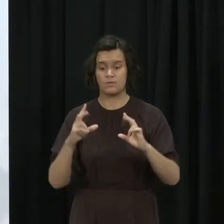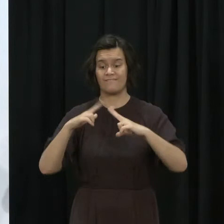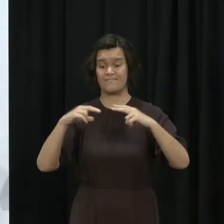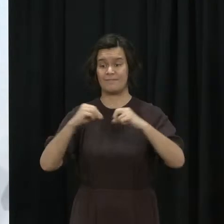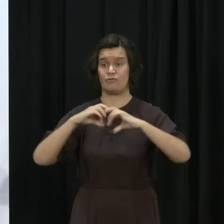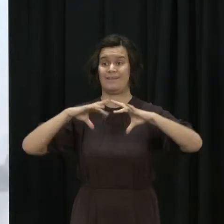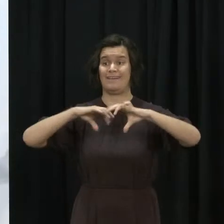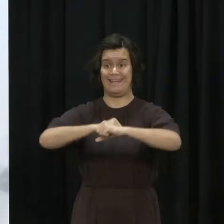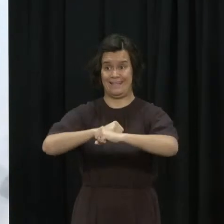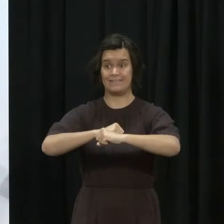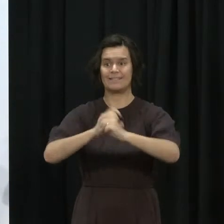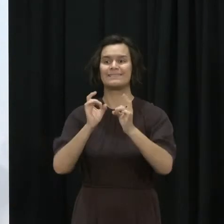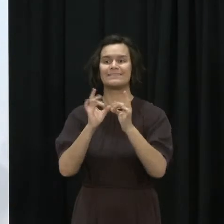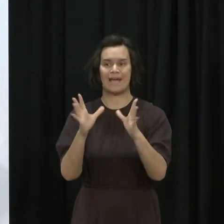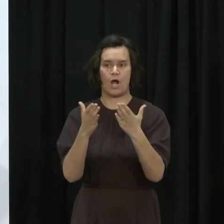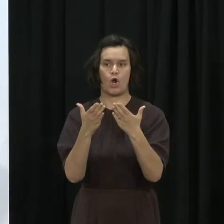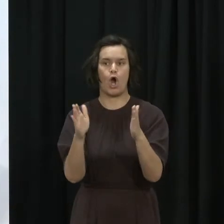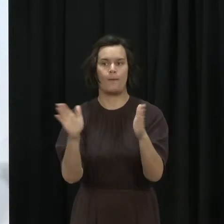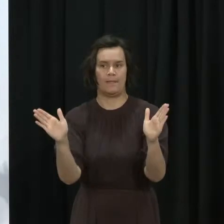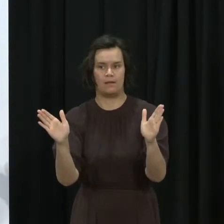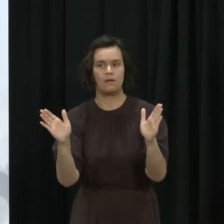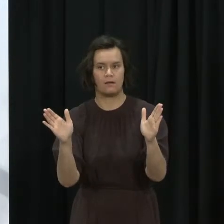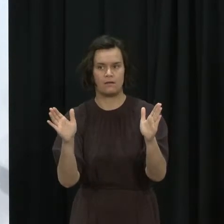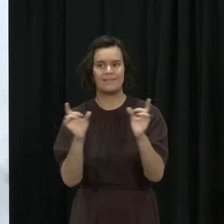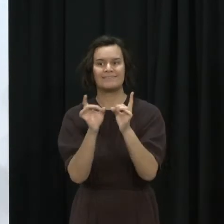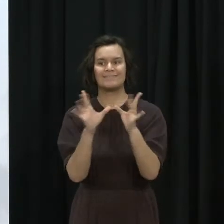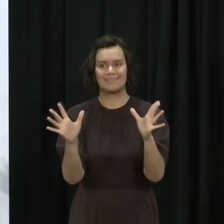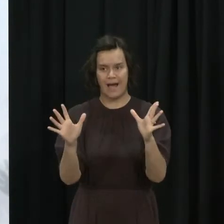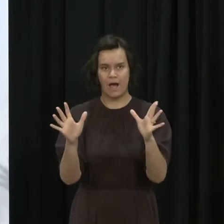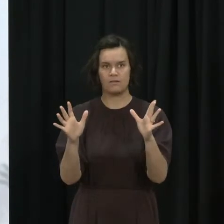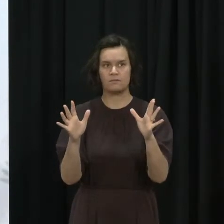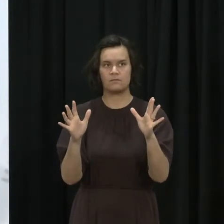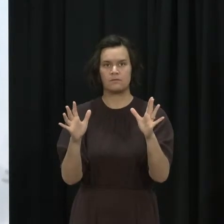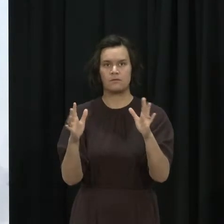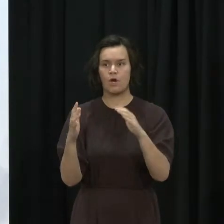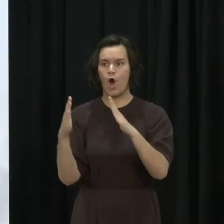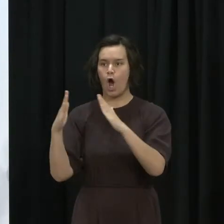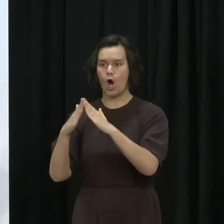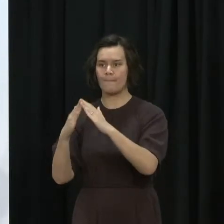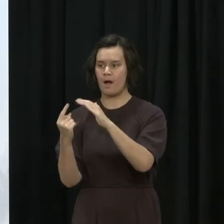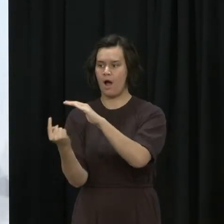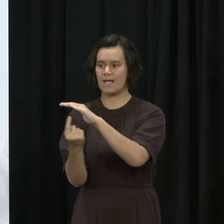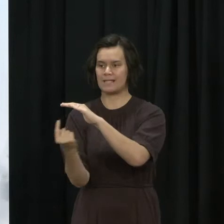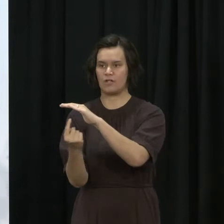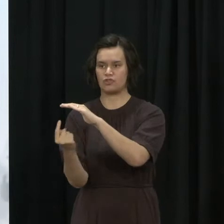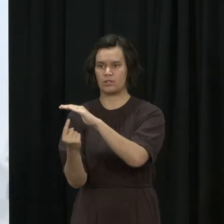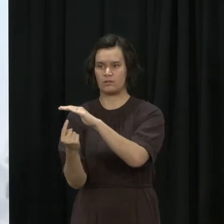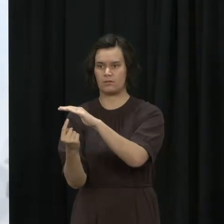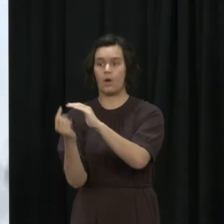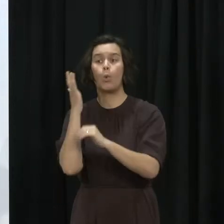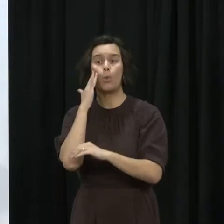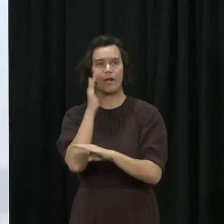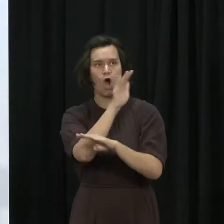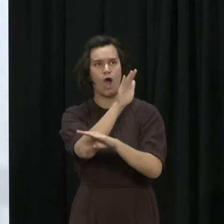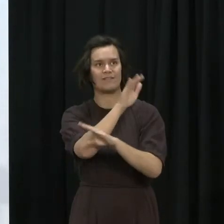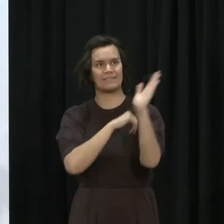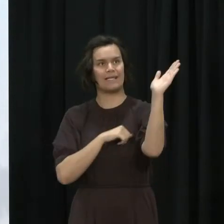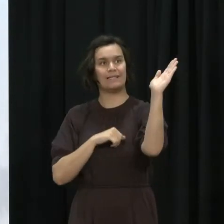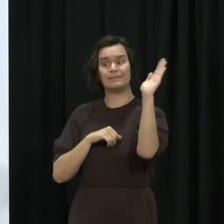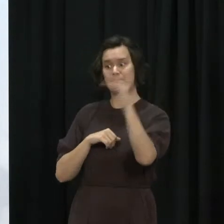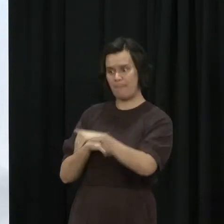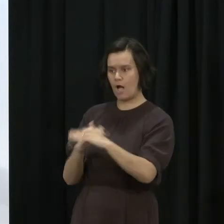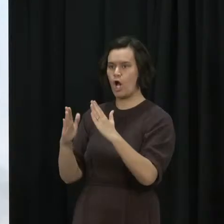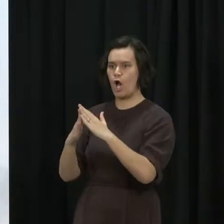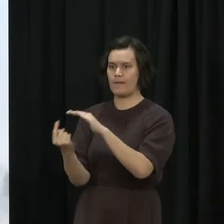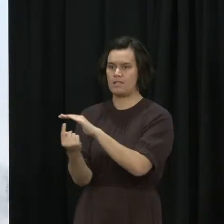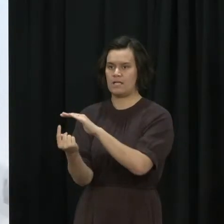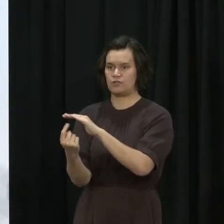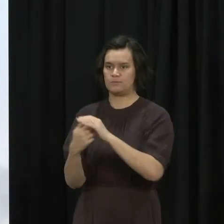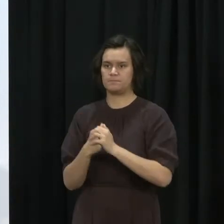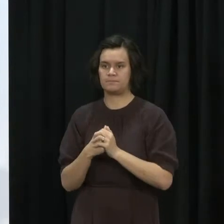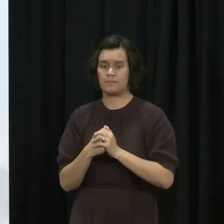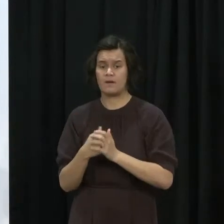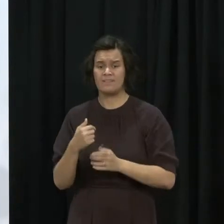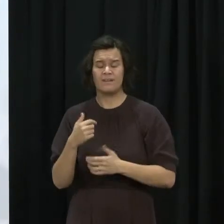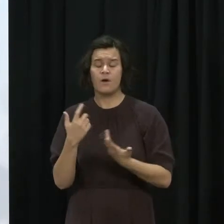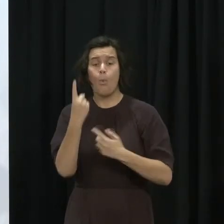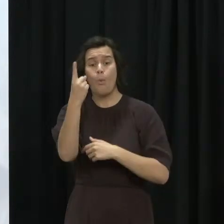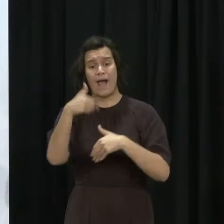tango i nga mana taitapa?